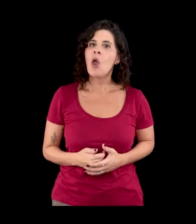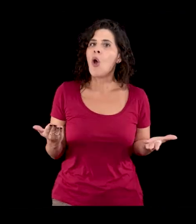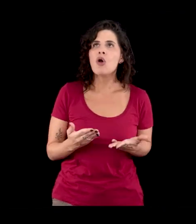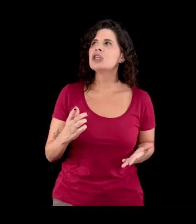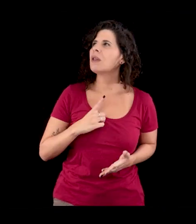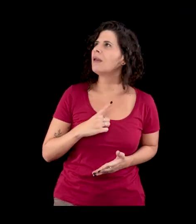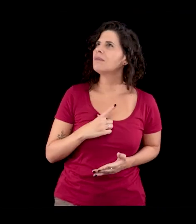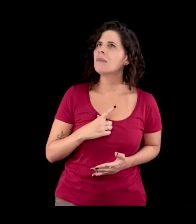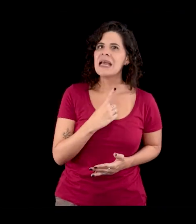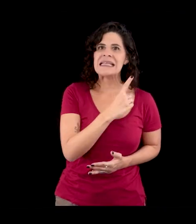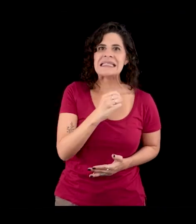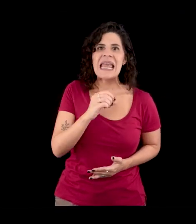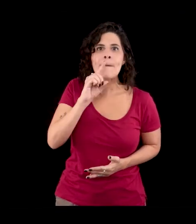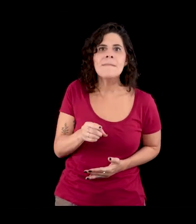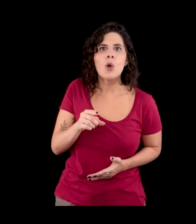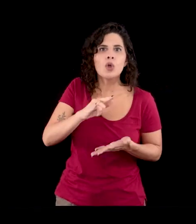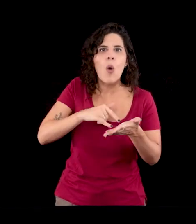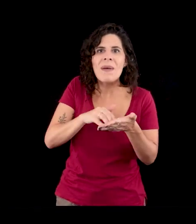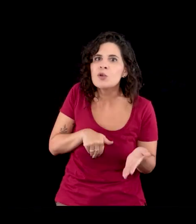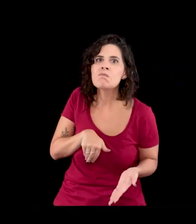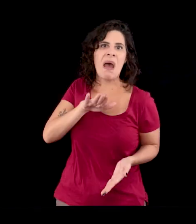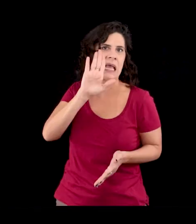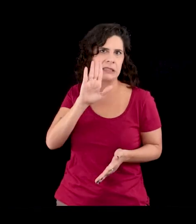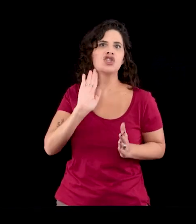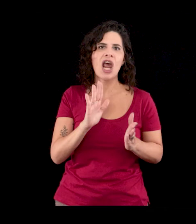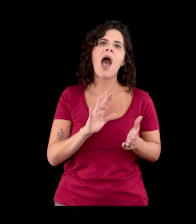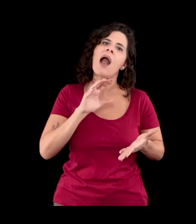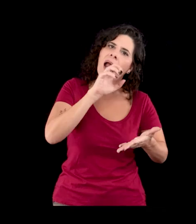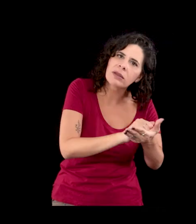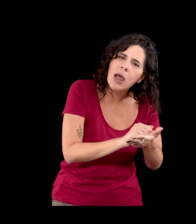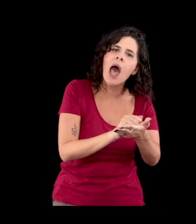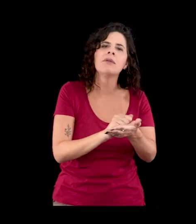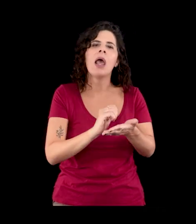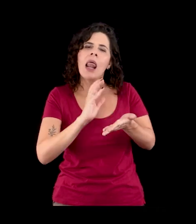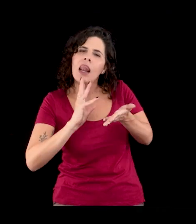mais de 100 mil documentos catalogados, higienizados